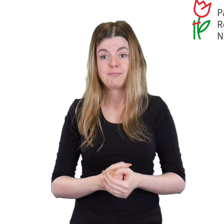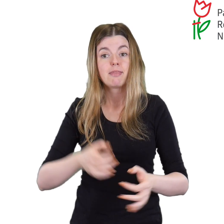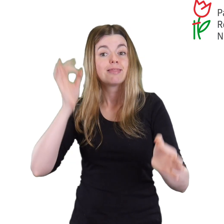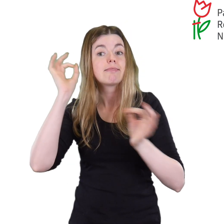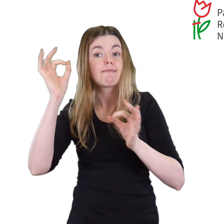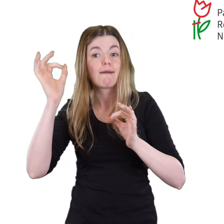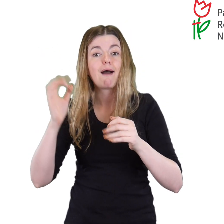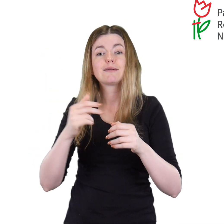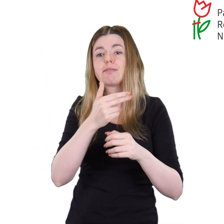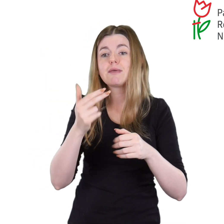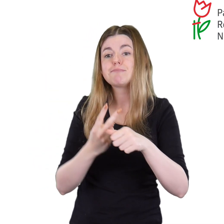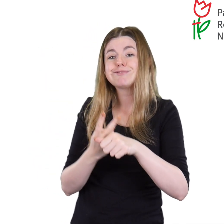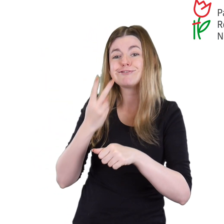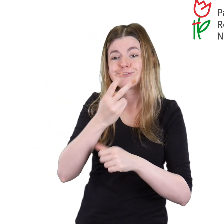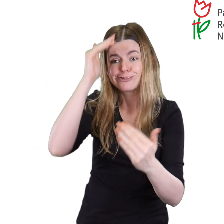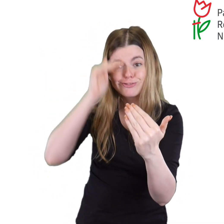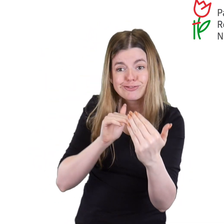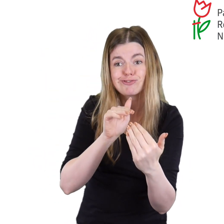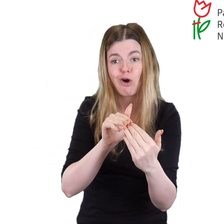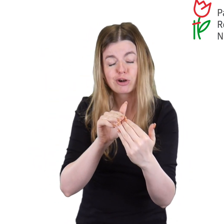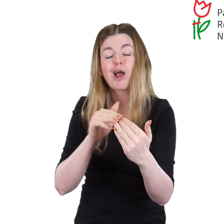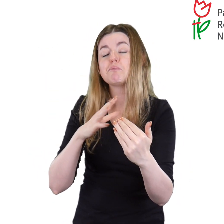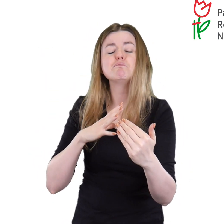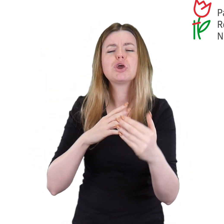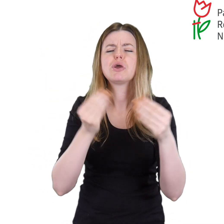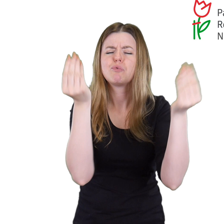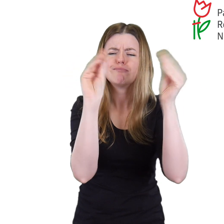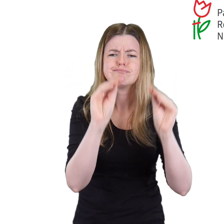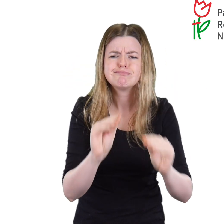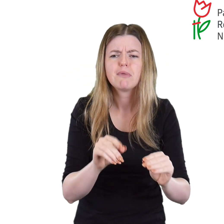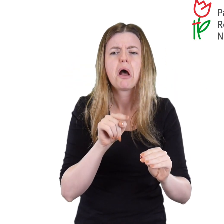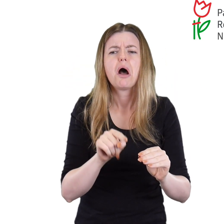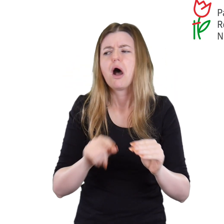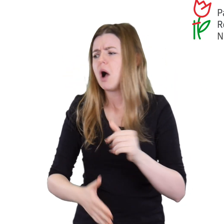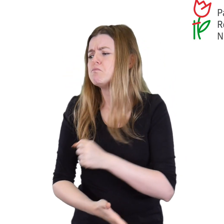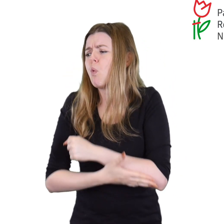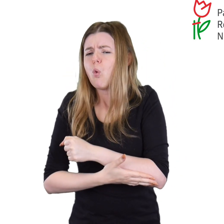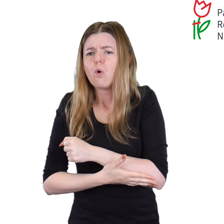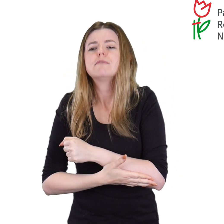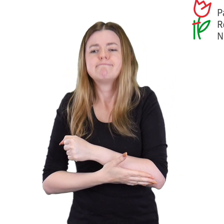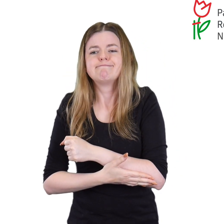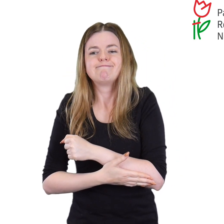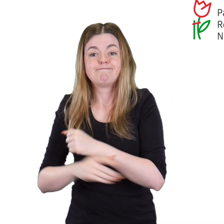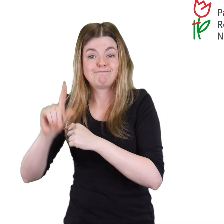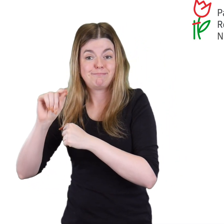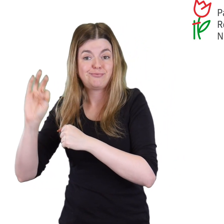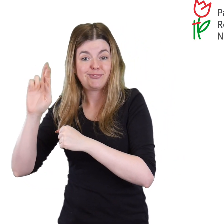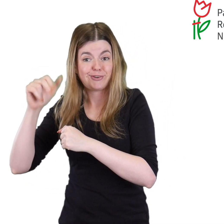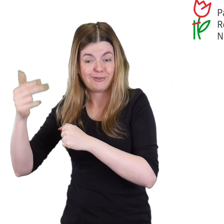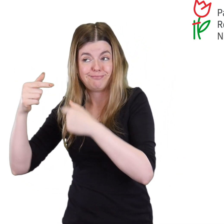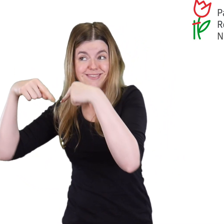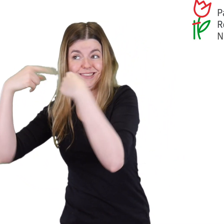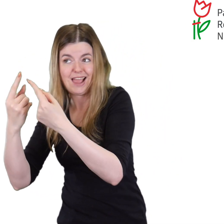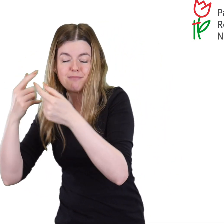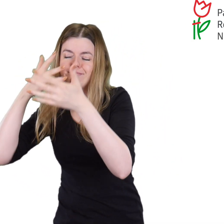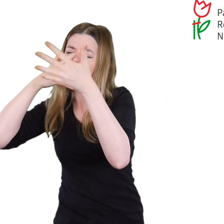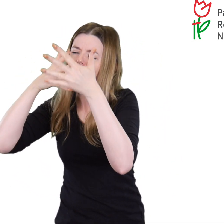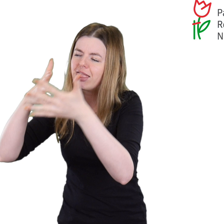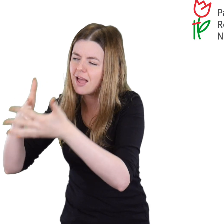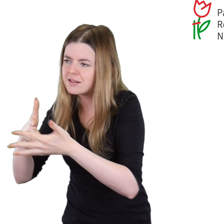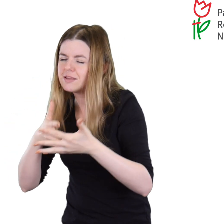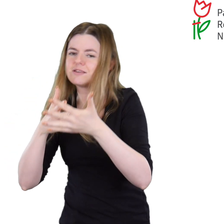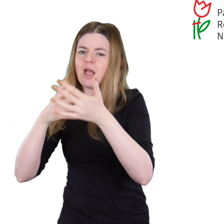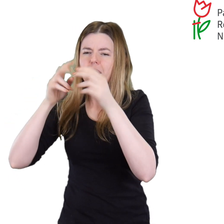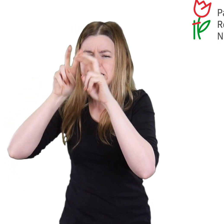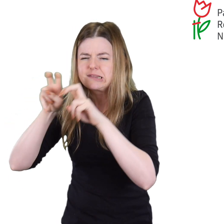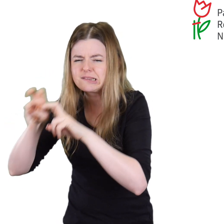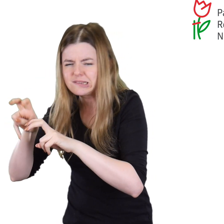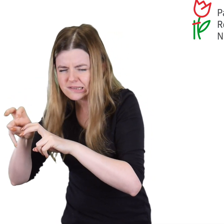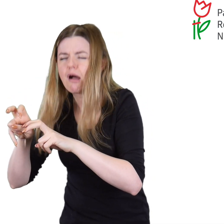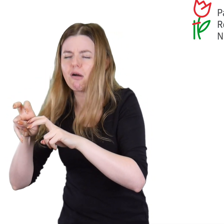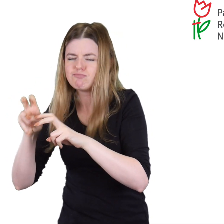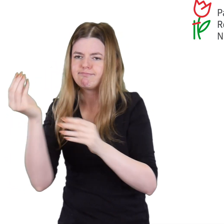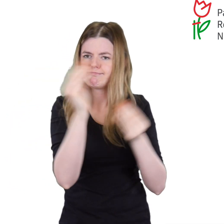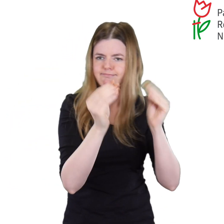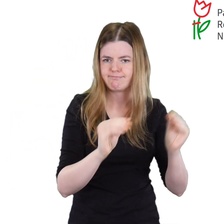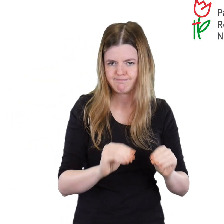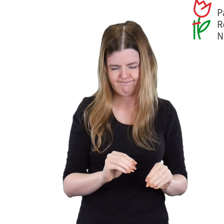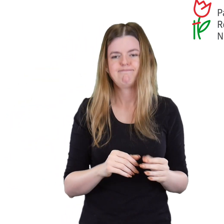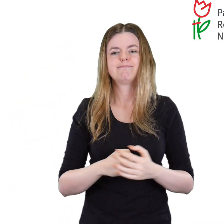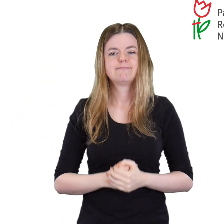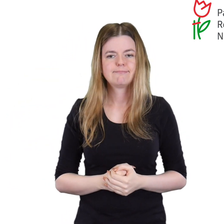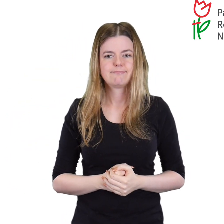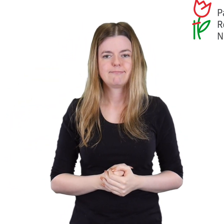Deklarację sporządzono na podstawie samooceny przeprowadzonej przez podmiot publiczny.